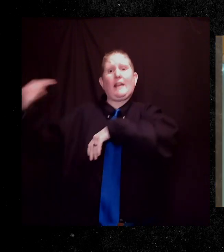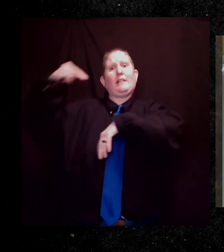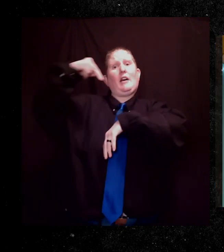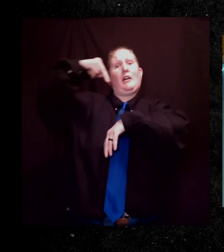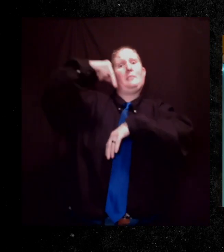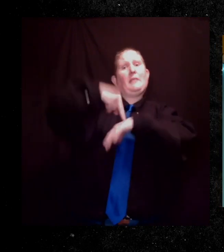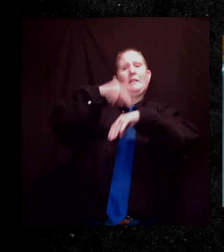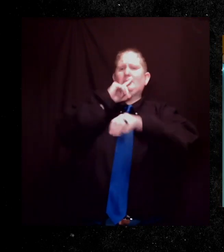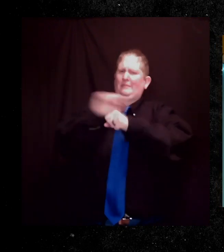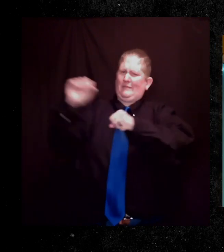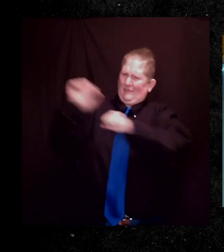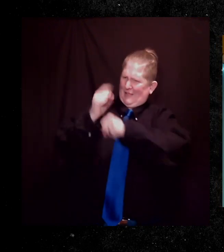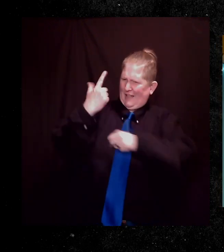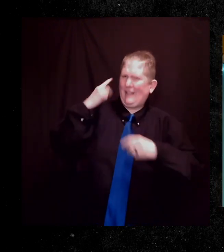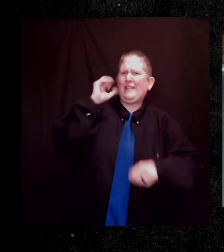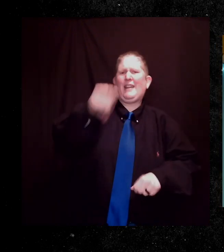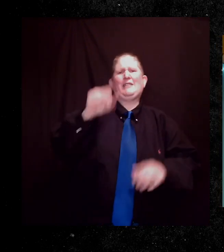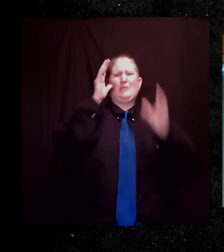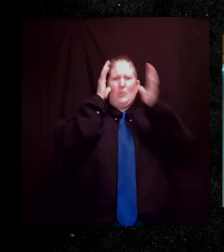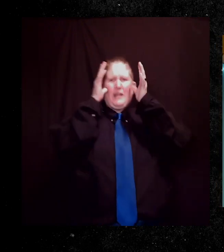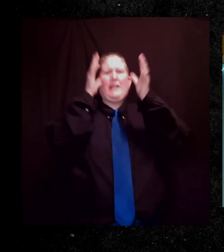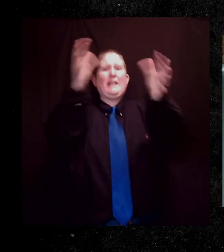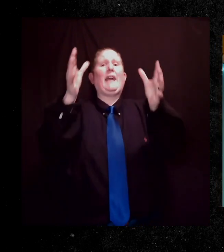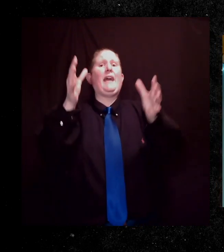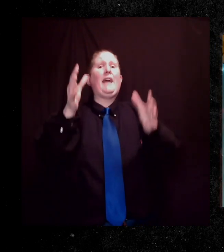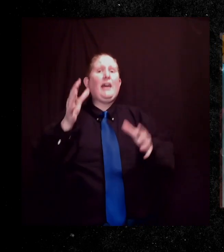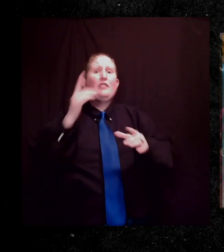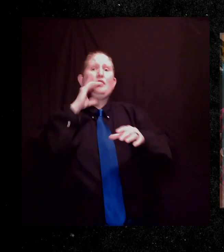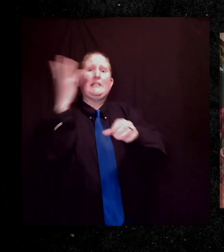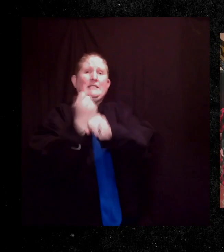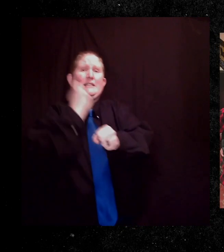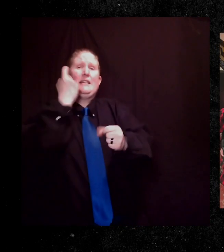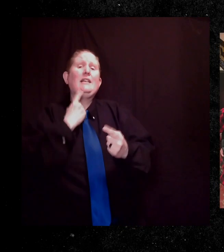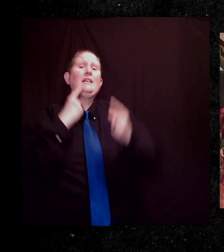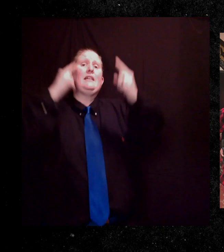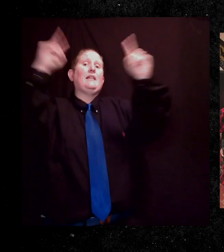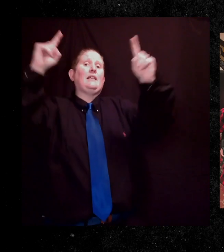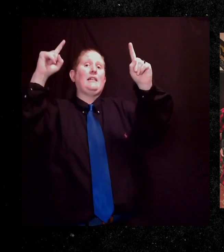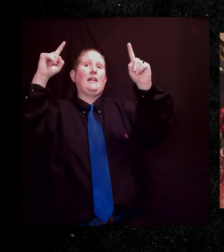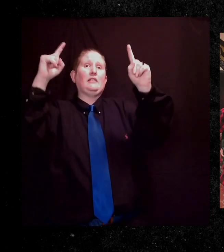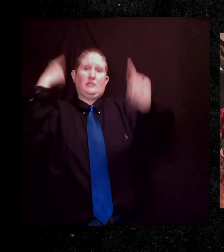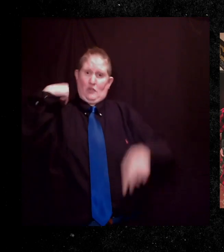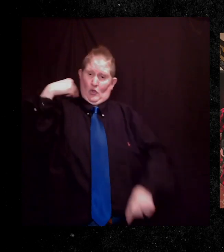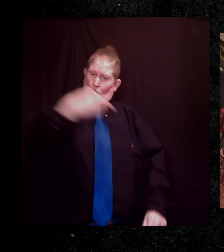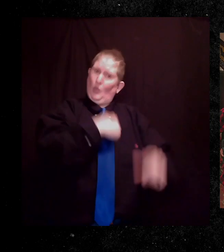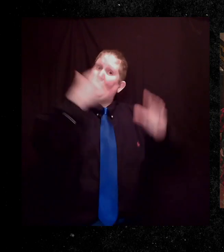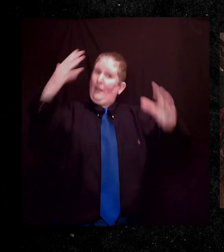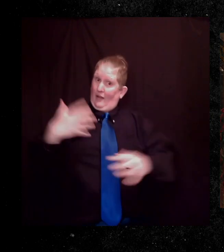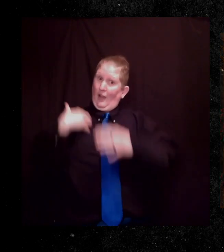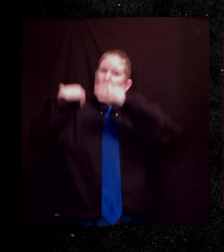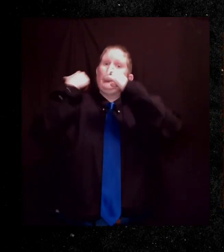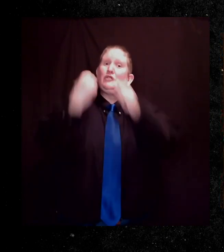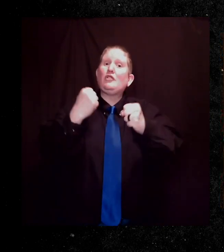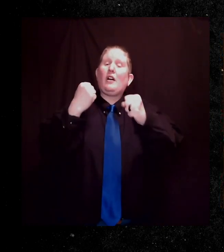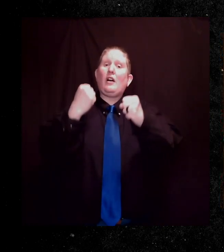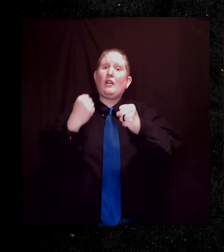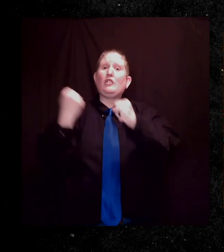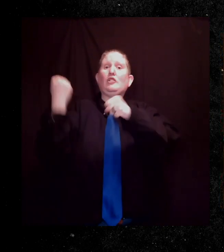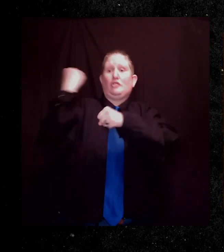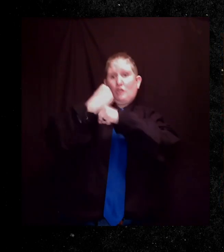Levántate y di que sí, podemos Resiliencia, somos fuertes